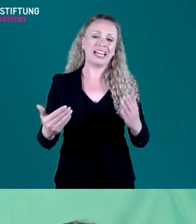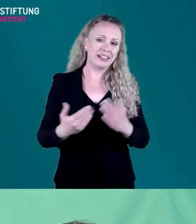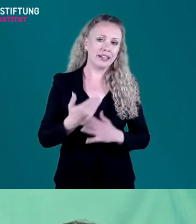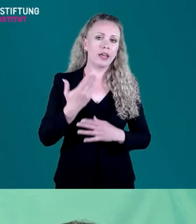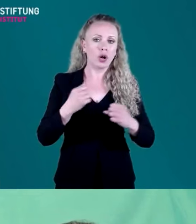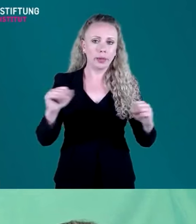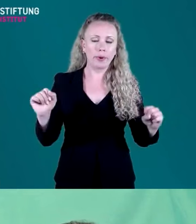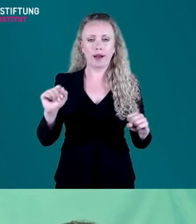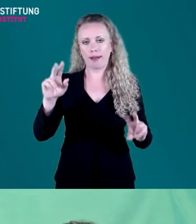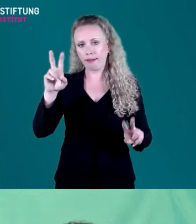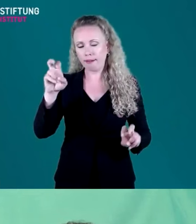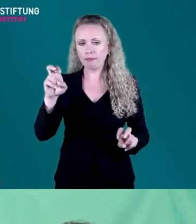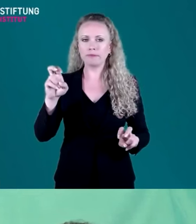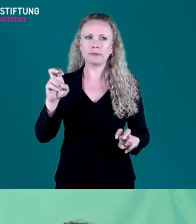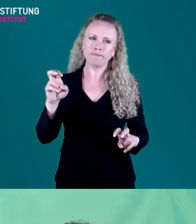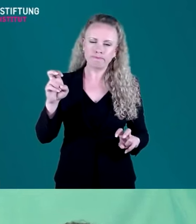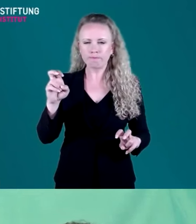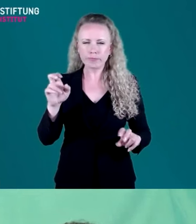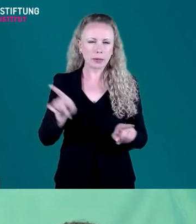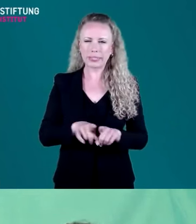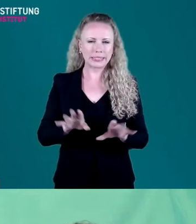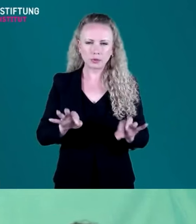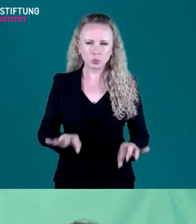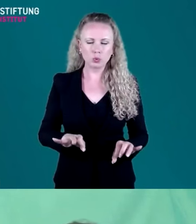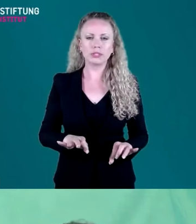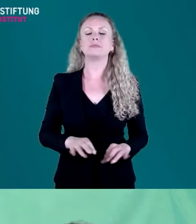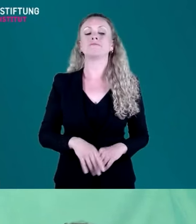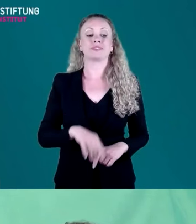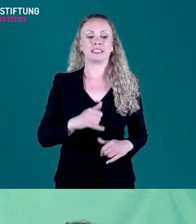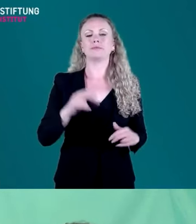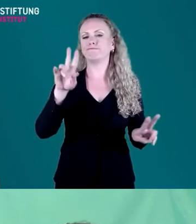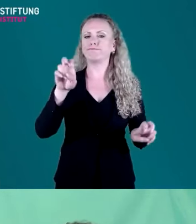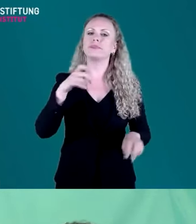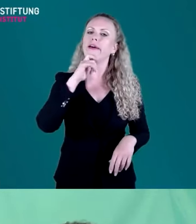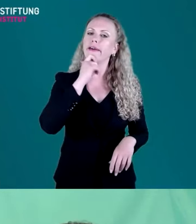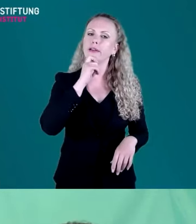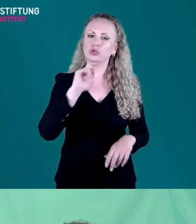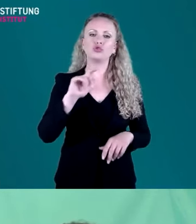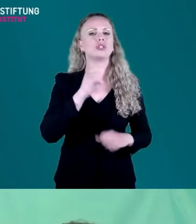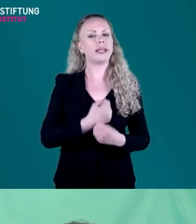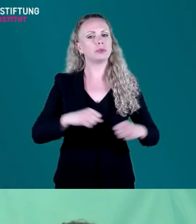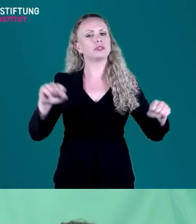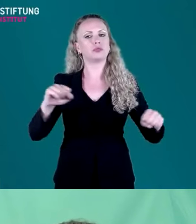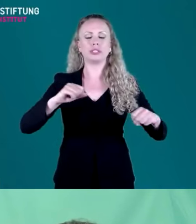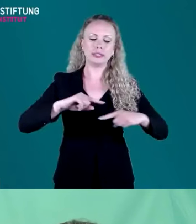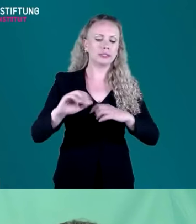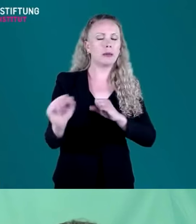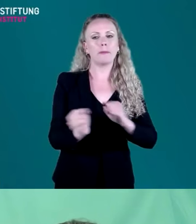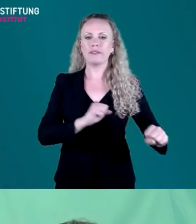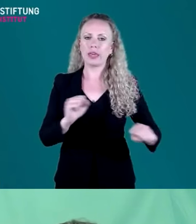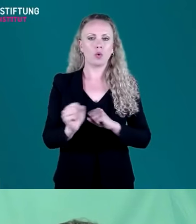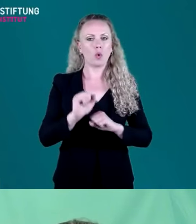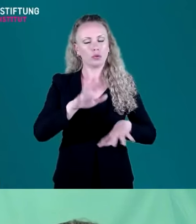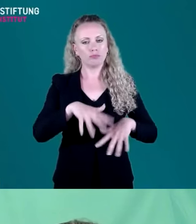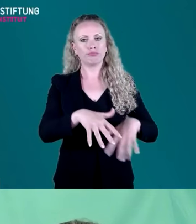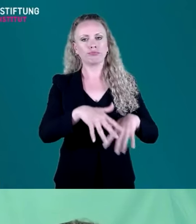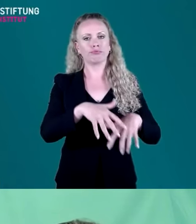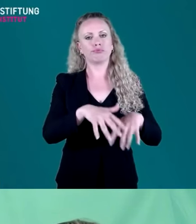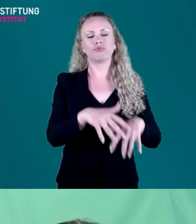Also jetzt gerade auch mit der Entstehung von der sogenannten Libertarians-Bewegung mit Milei, die ja auch immer größer wird und immer mehr auch von sich reden macht.